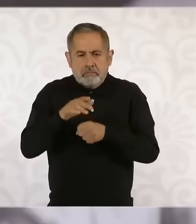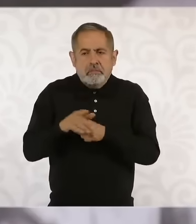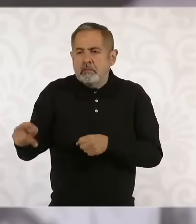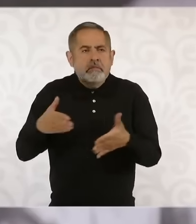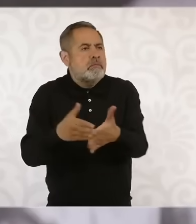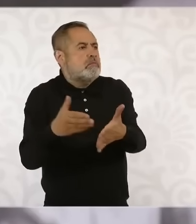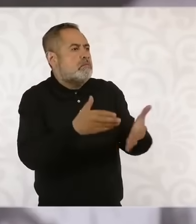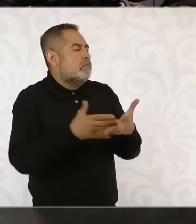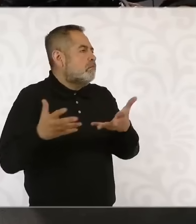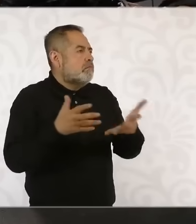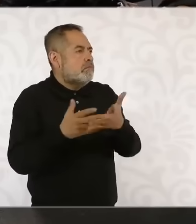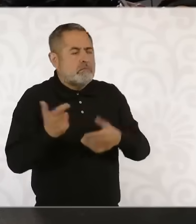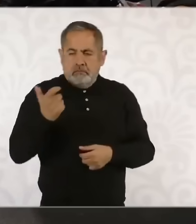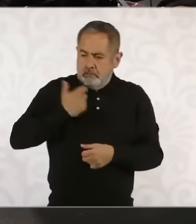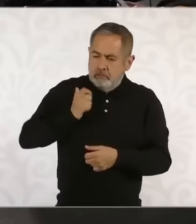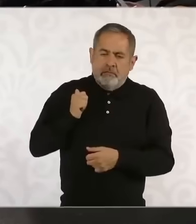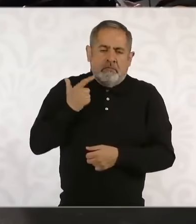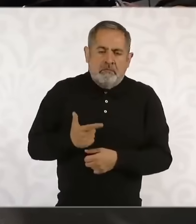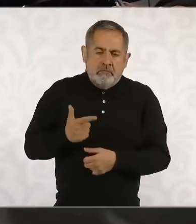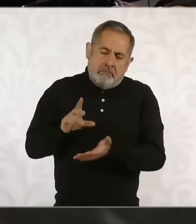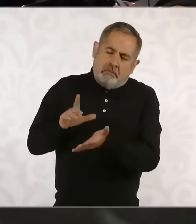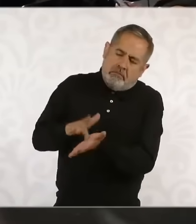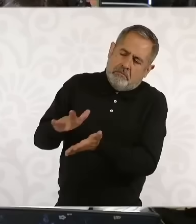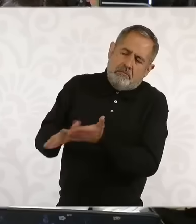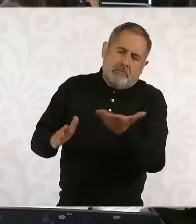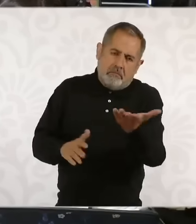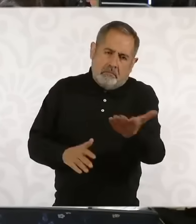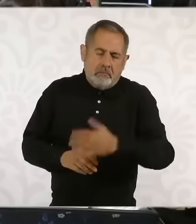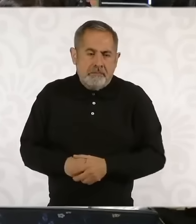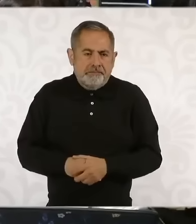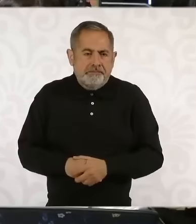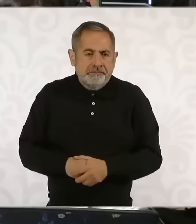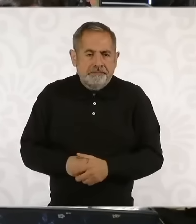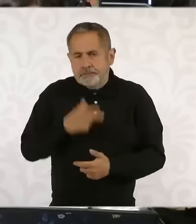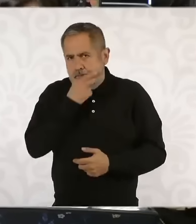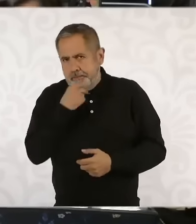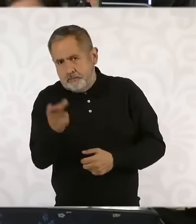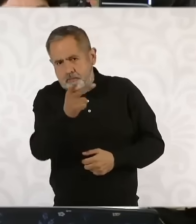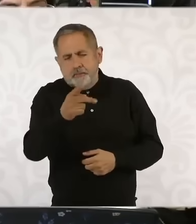sociales. Secretaria, también ahí nos presentaba una gráfica donde año con año fue aumentando el